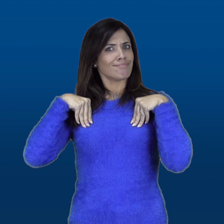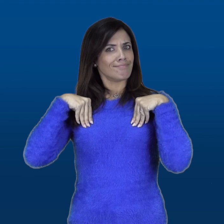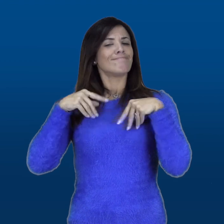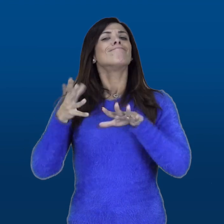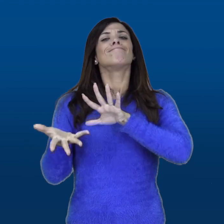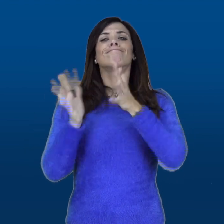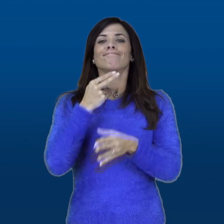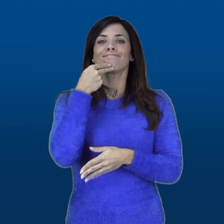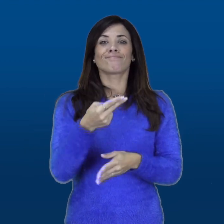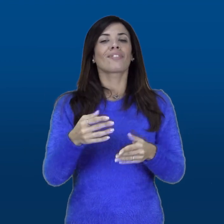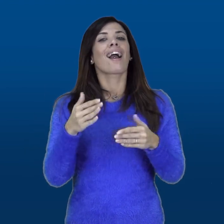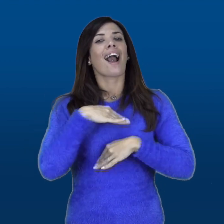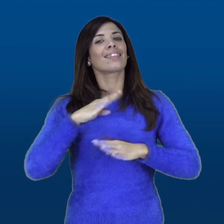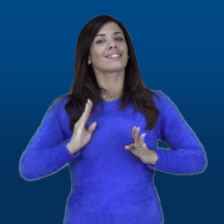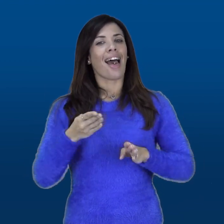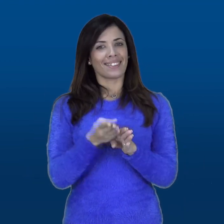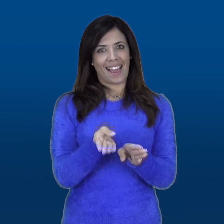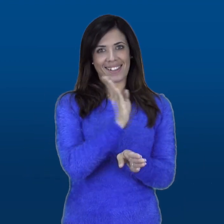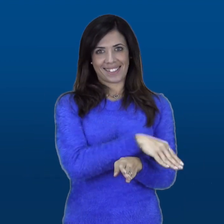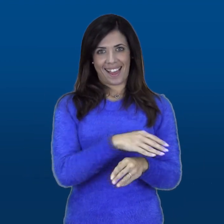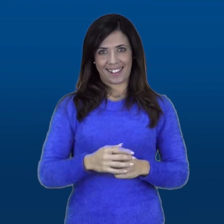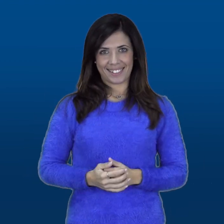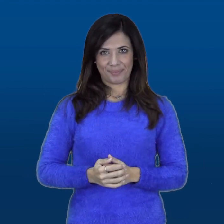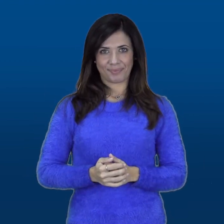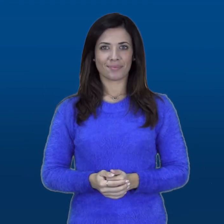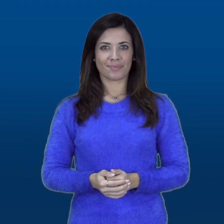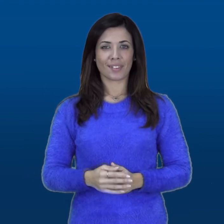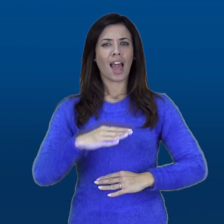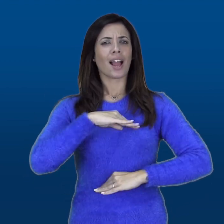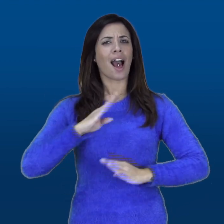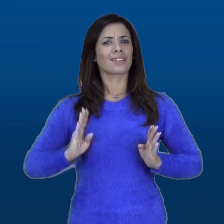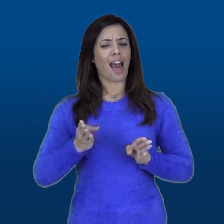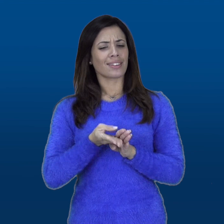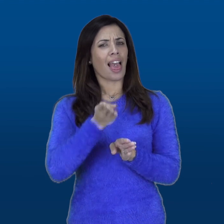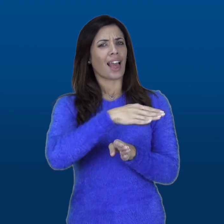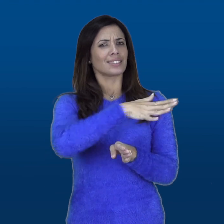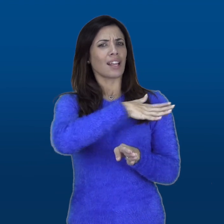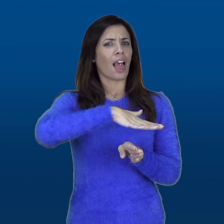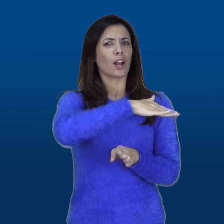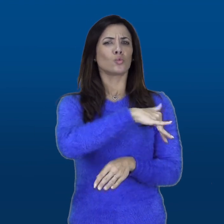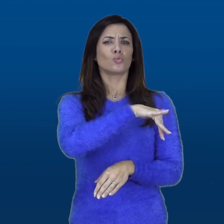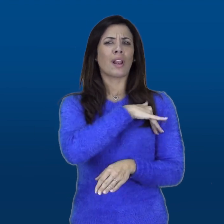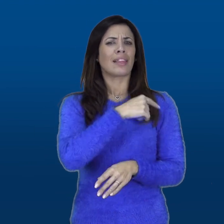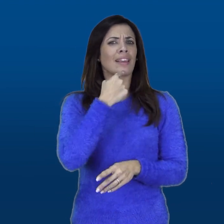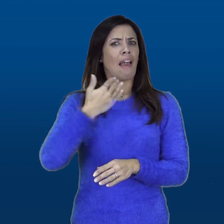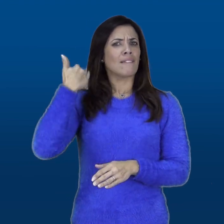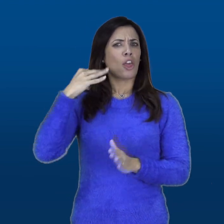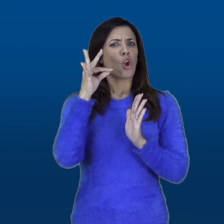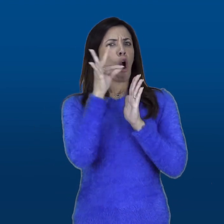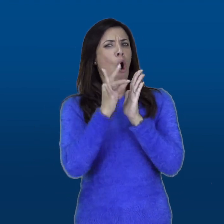dovranno fare richiesta per essere considerati "Candidati Esterni" I candidati esterni che avevano interrotto gli studi prima dell'ordinamento scolastico vigente,